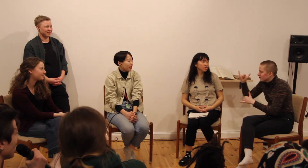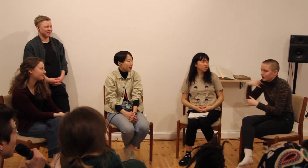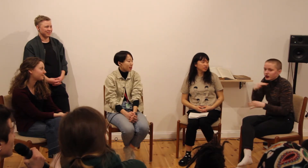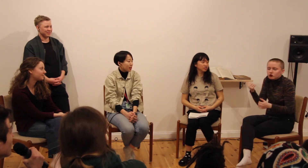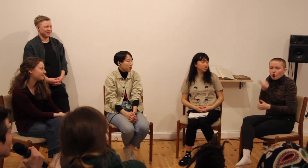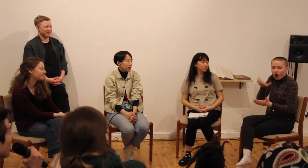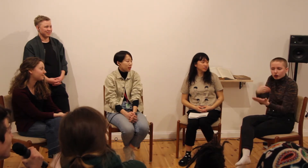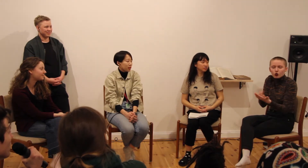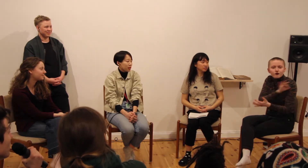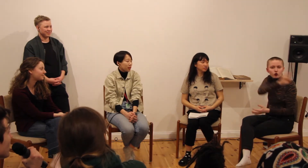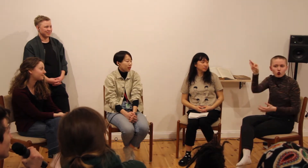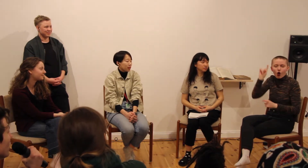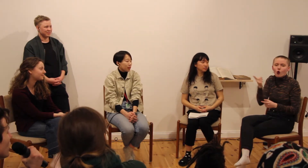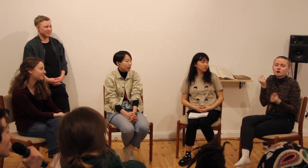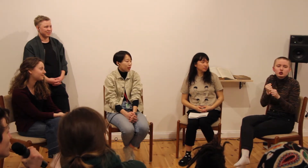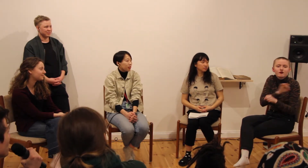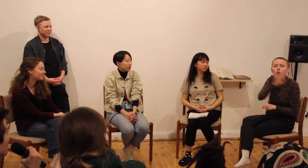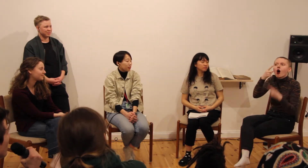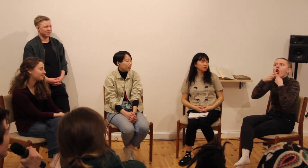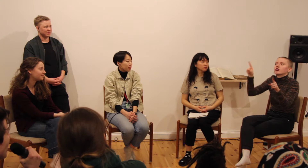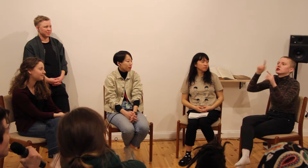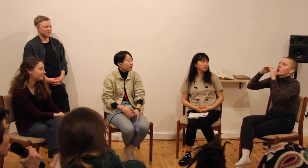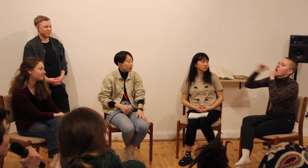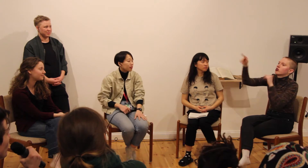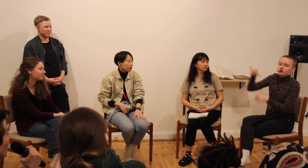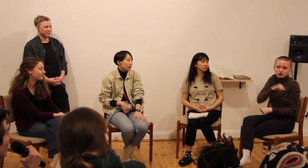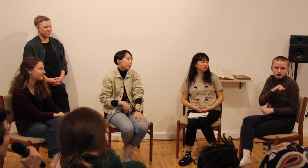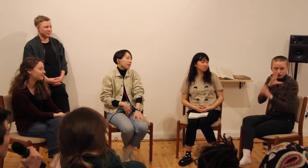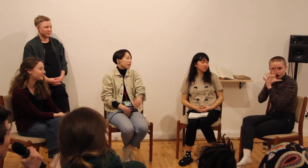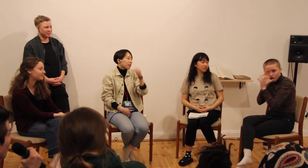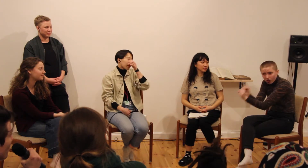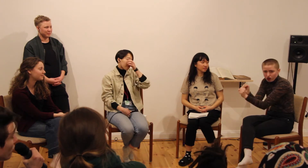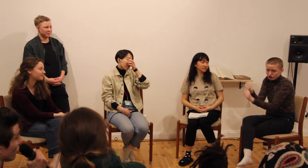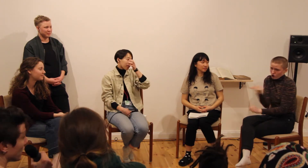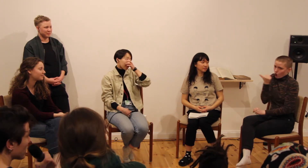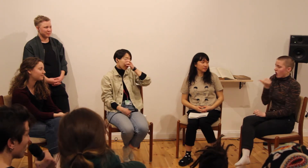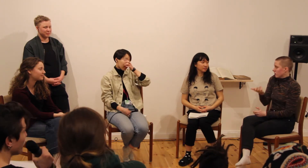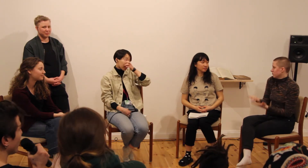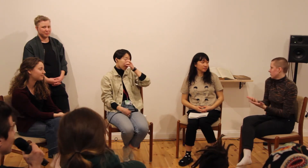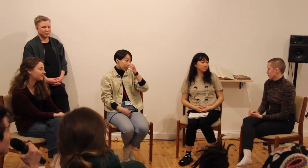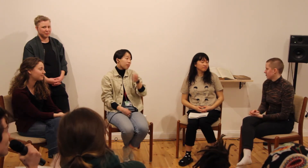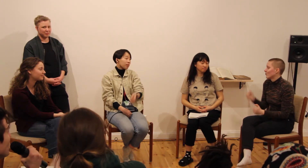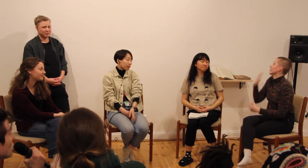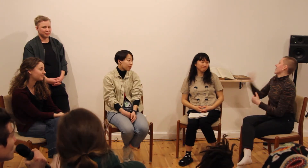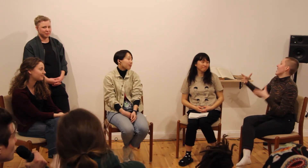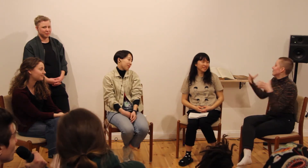Ich finde aber, dass wir ein super tolles Angebot auf die Beine gestellt.